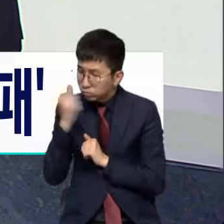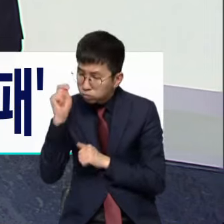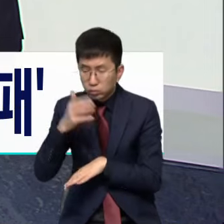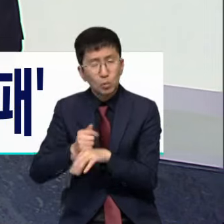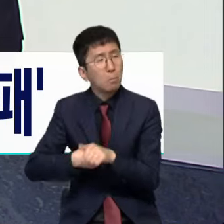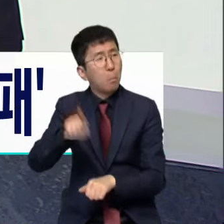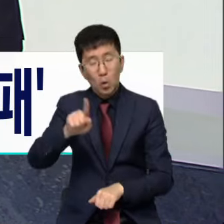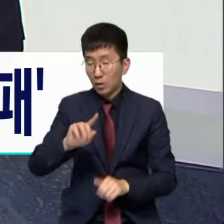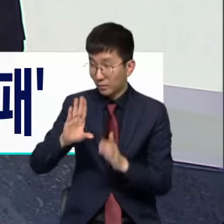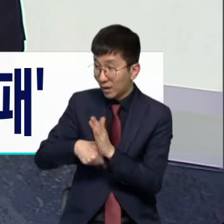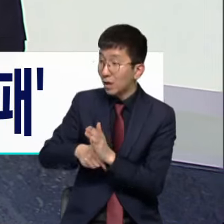이어서 박찬범 기자입니다.